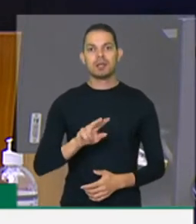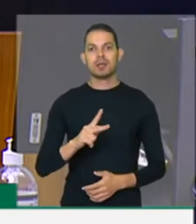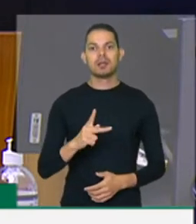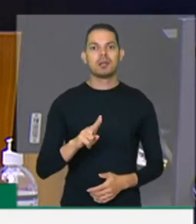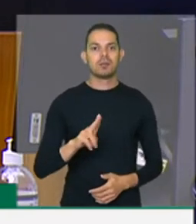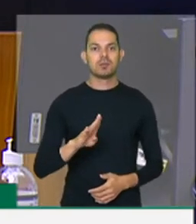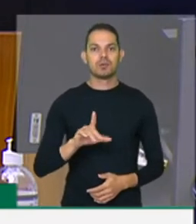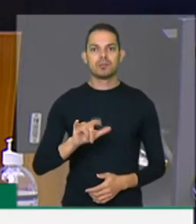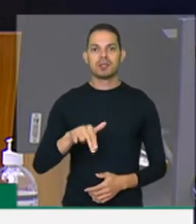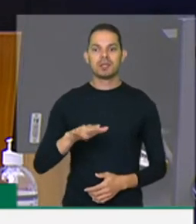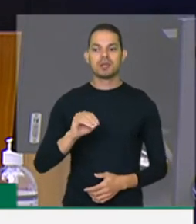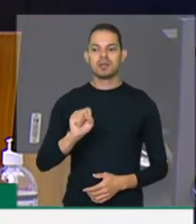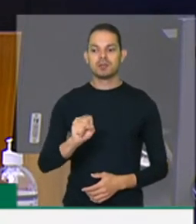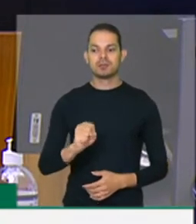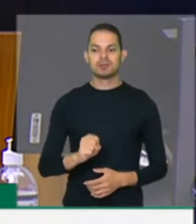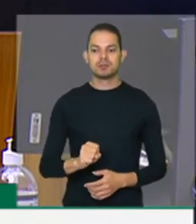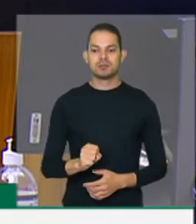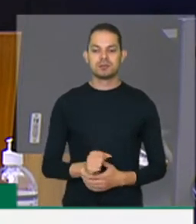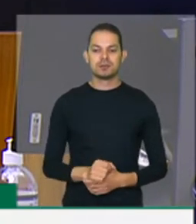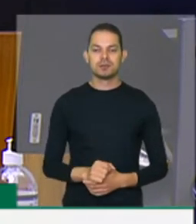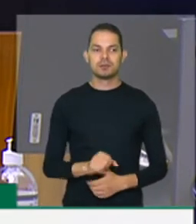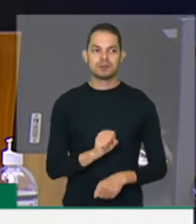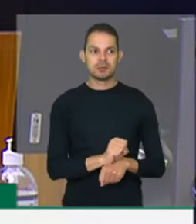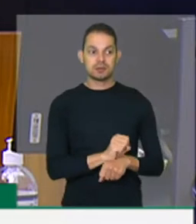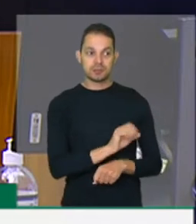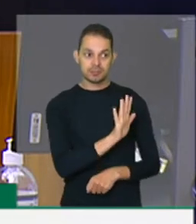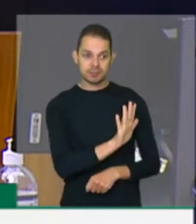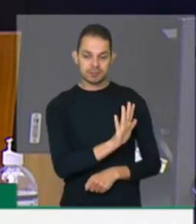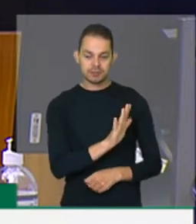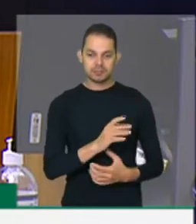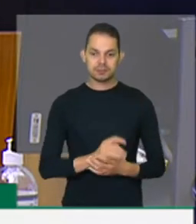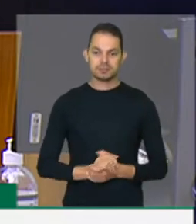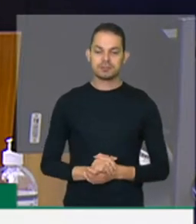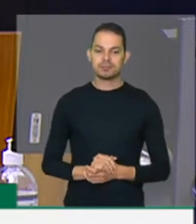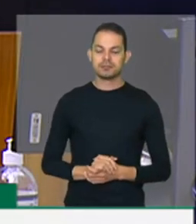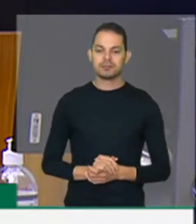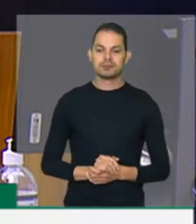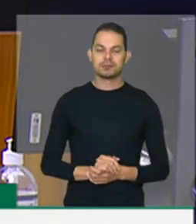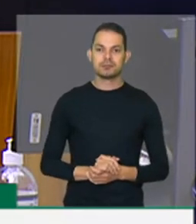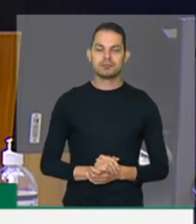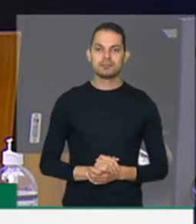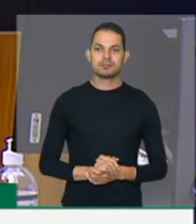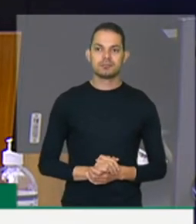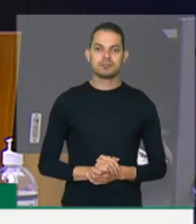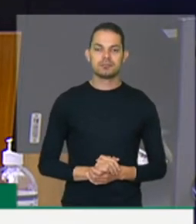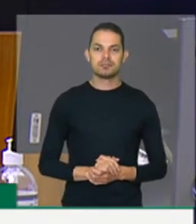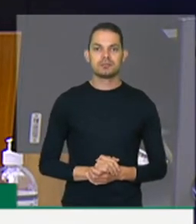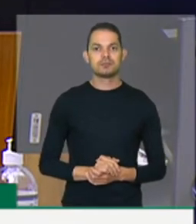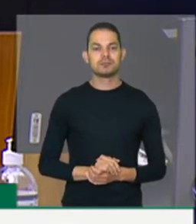NÃO, REPUBLICANOS. -- [DEPUTADA]: PELO PT, PRESIDENTE. -- [PRESIDENTE]: AGUARDA DEPUTADA ERIKA FOI CHAMADA TRÊS VEZES. [DEPUTADO]: REPUBLICANOS ENCAMINHA SIM A